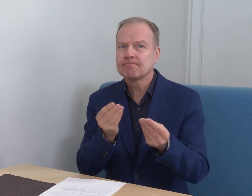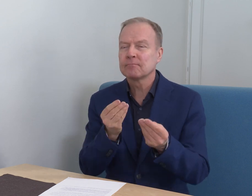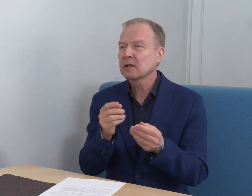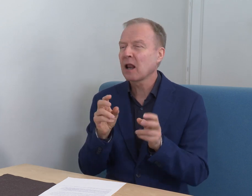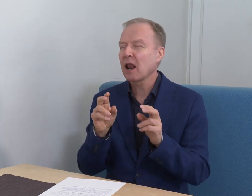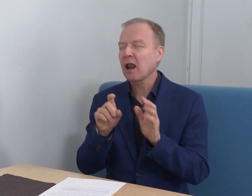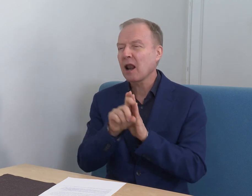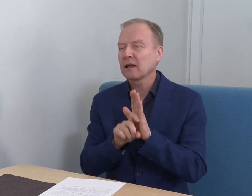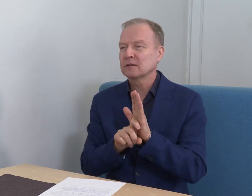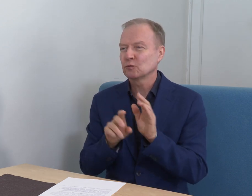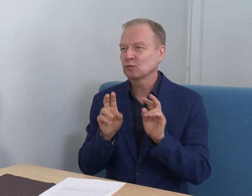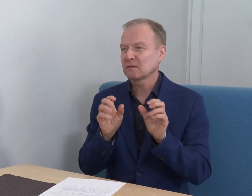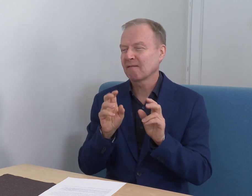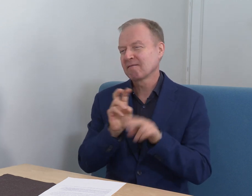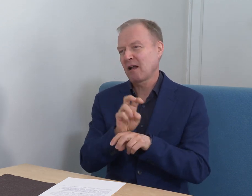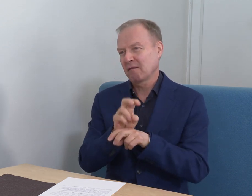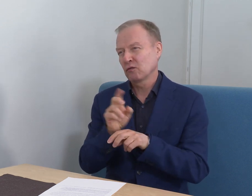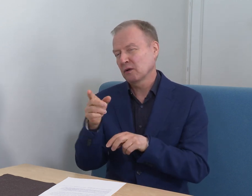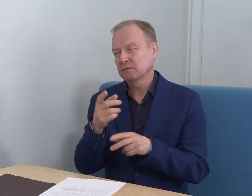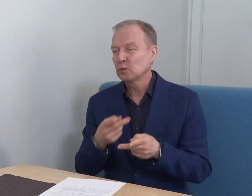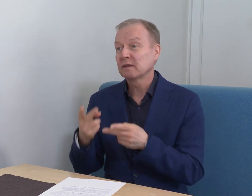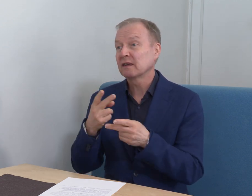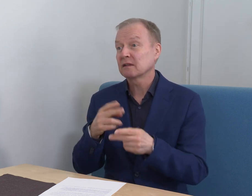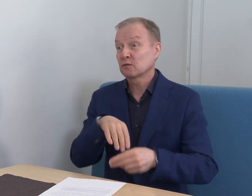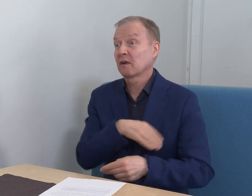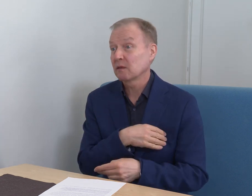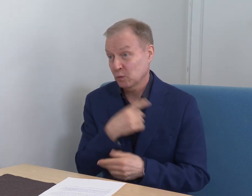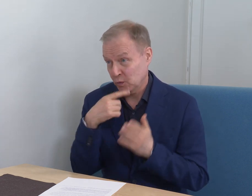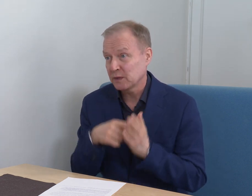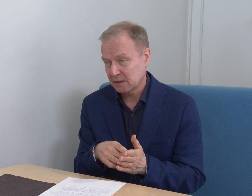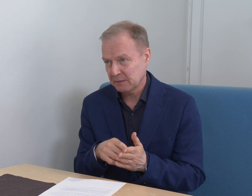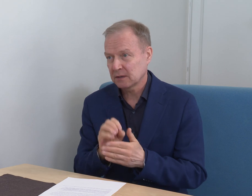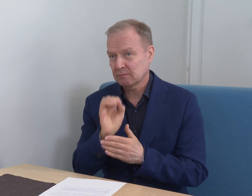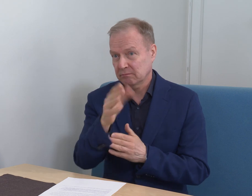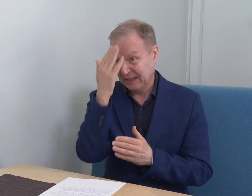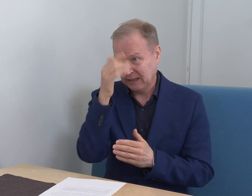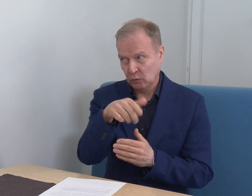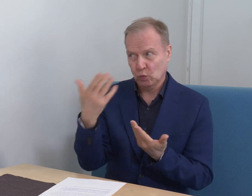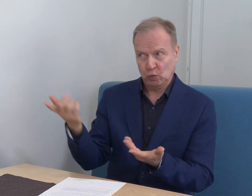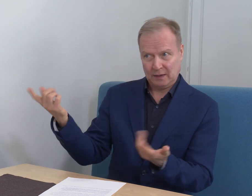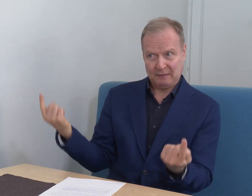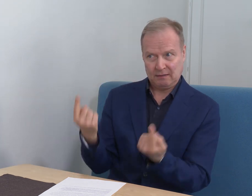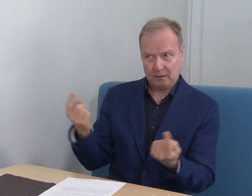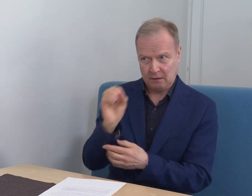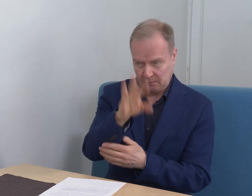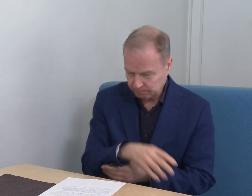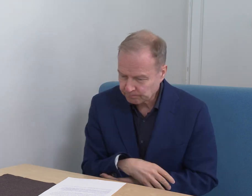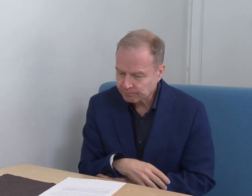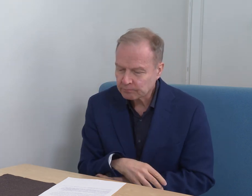asioita saatetaan myös laillisuusvalvojien, kuten yhdenvertaisuusvaltuutetun tietoisuuteen.